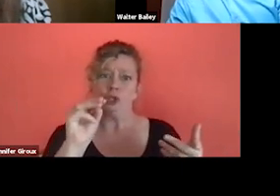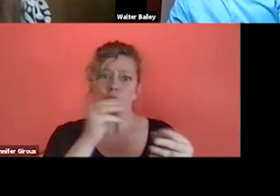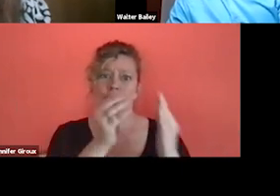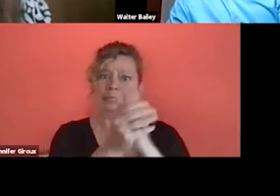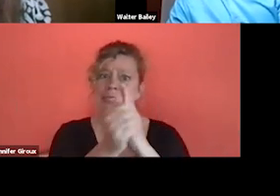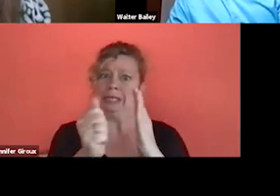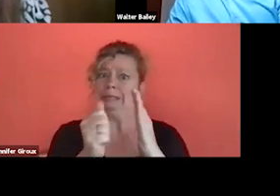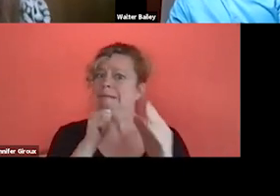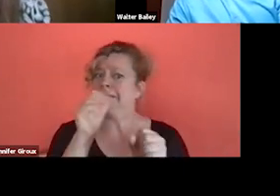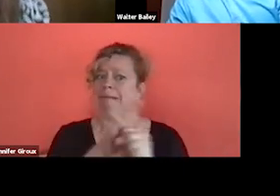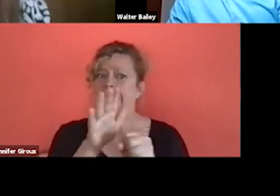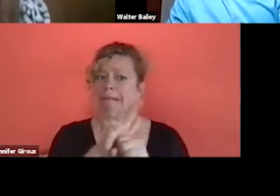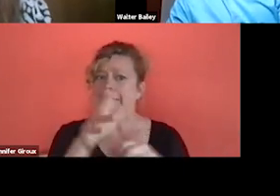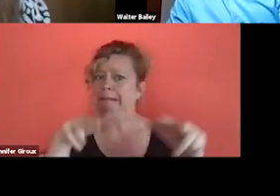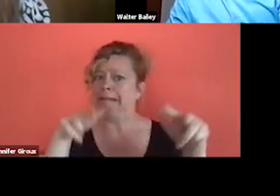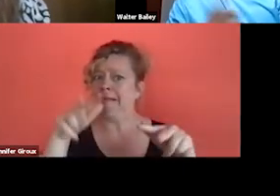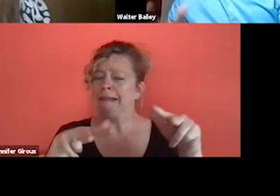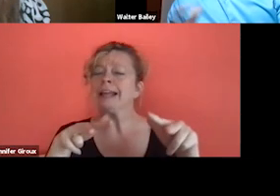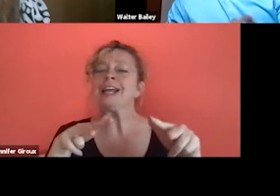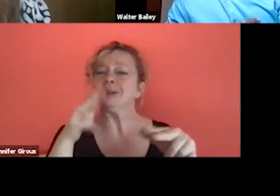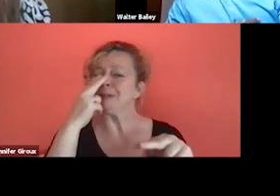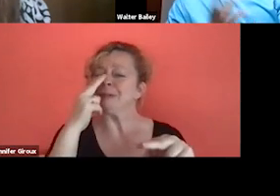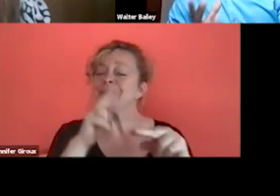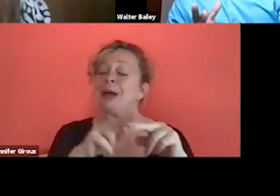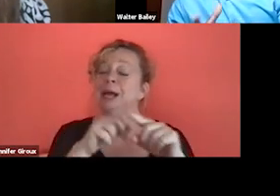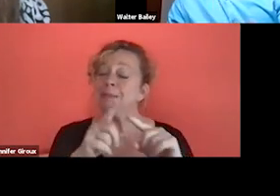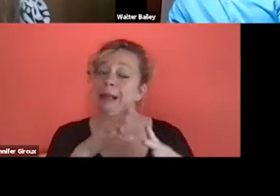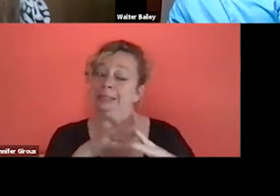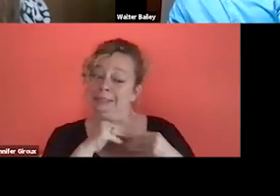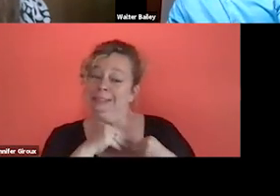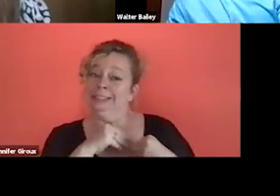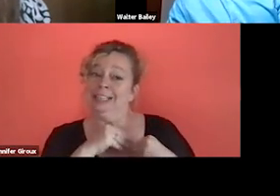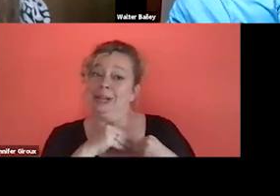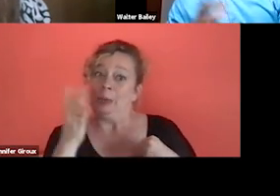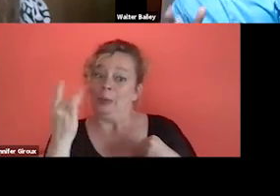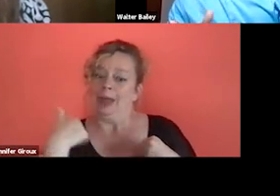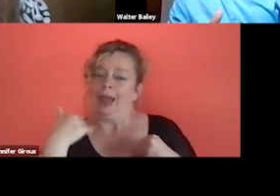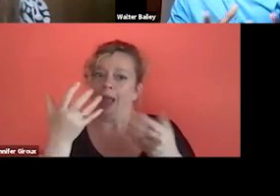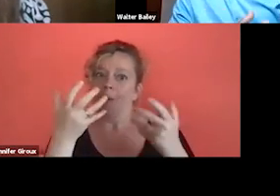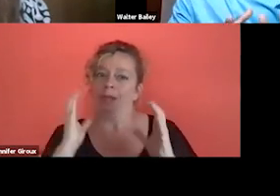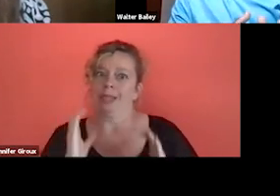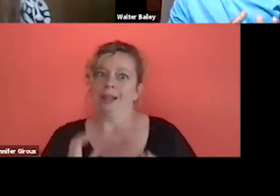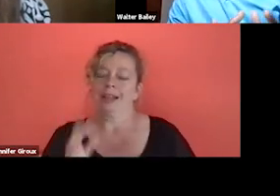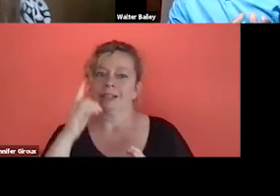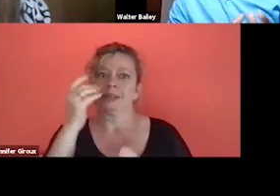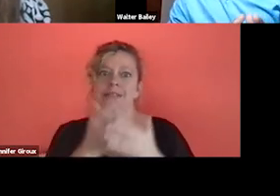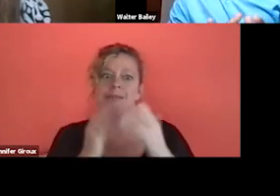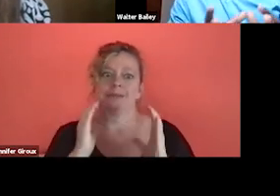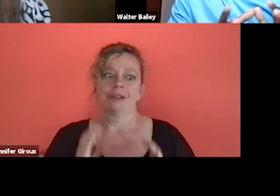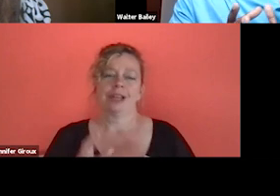Y fue un poco divertido, pero me lo tomé en serio porque quería a los clientes, debido a que a algunos de nuestros clientes les estaba yendo tan bien